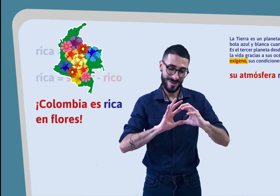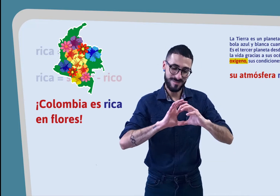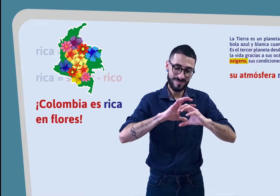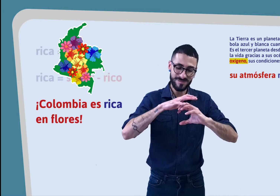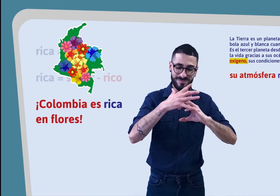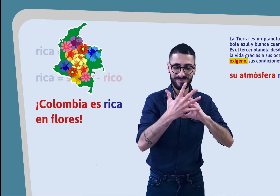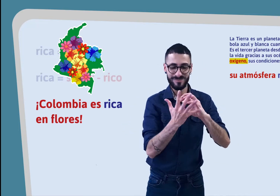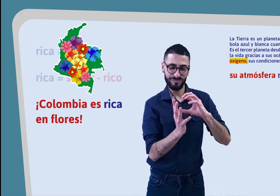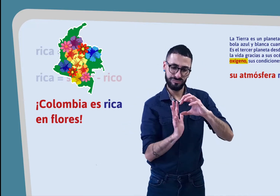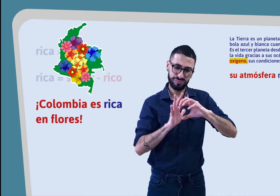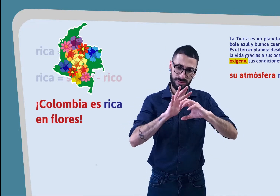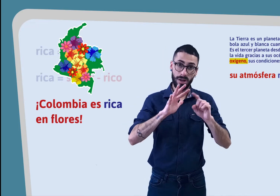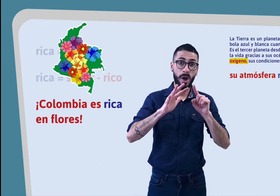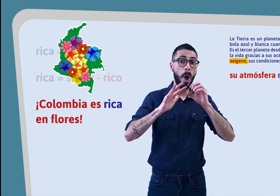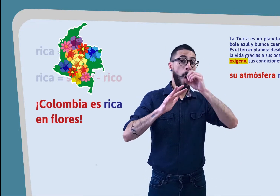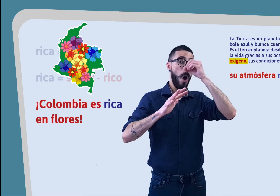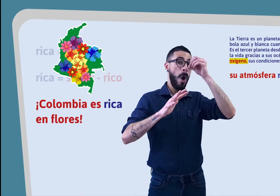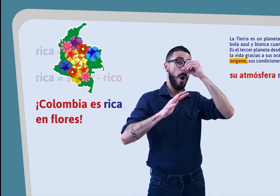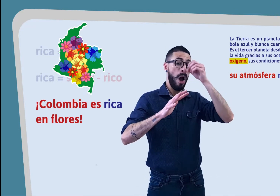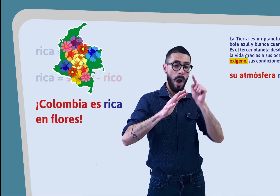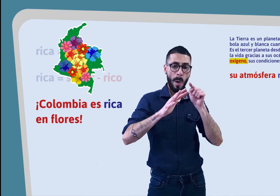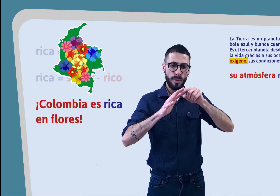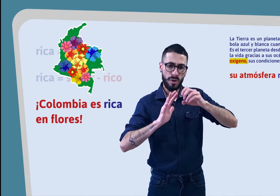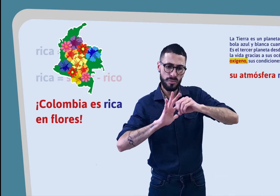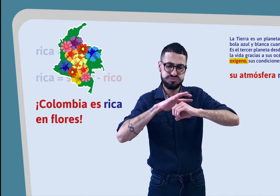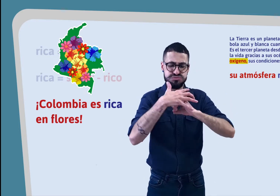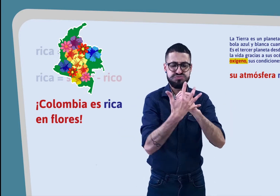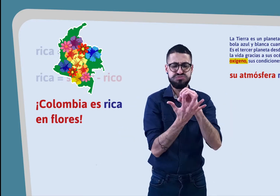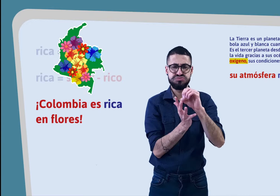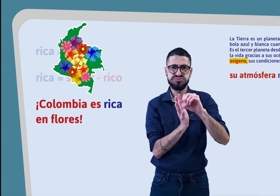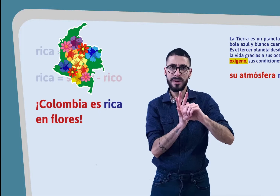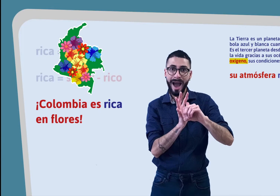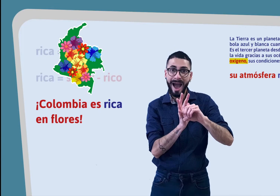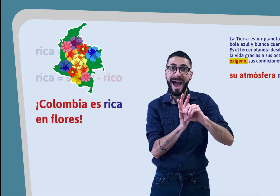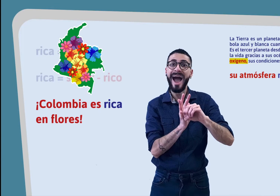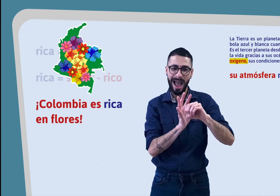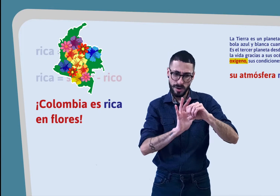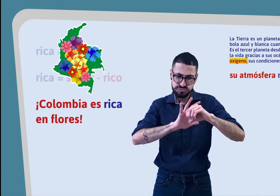Expresé en señas: En la Tierra, su atmósfera contiene oxígeno,